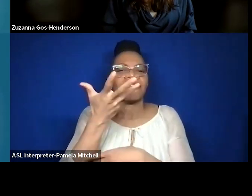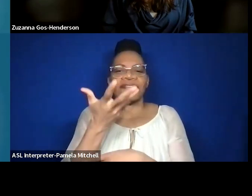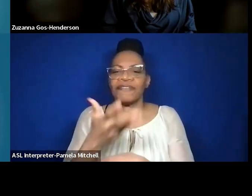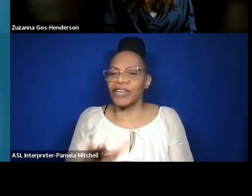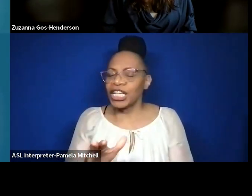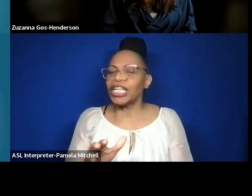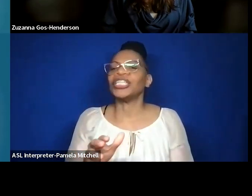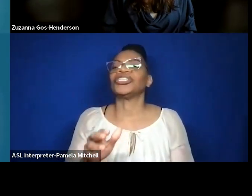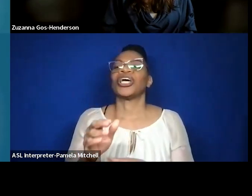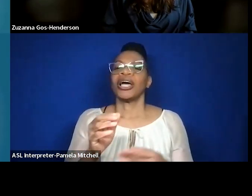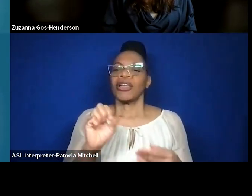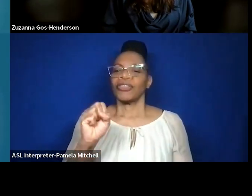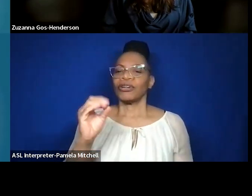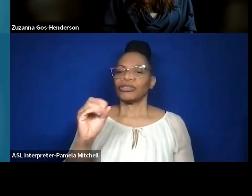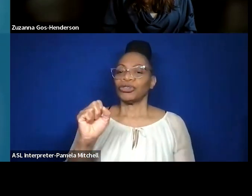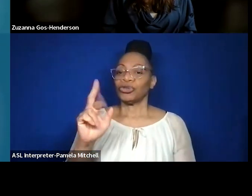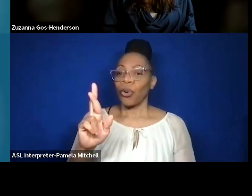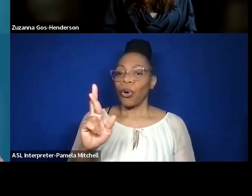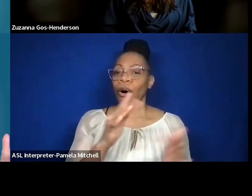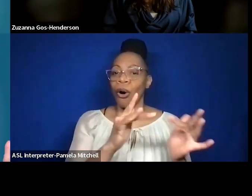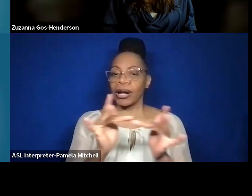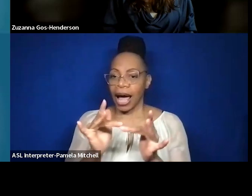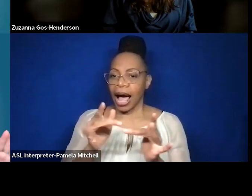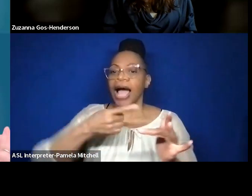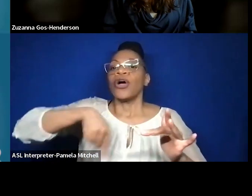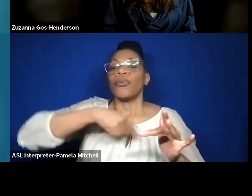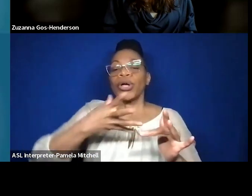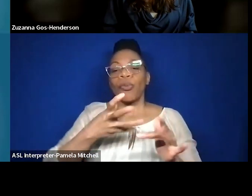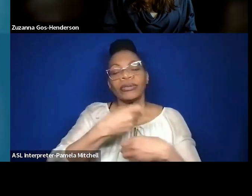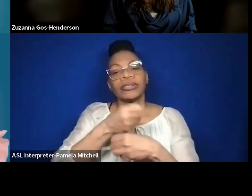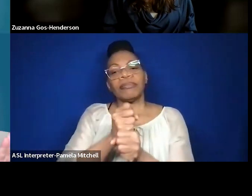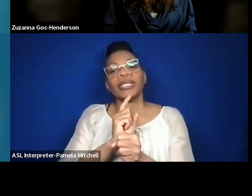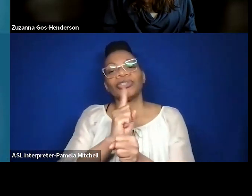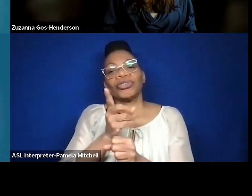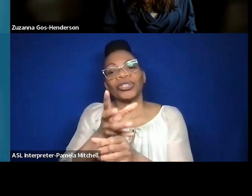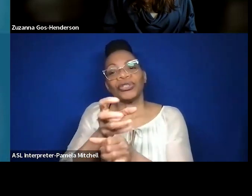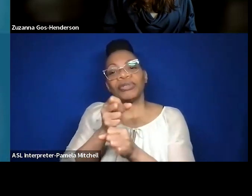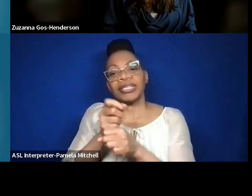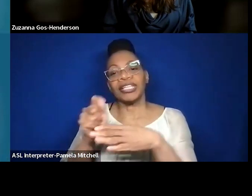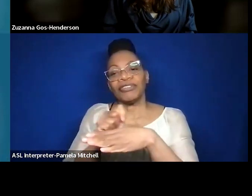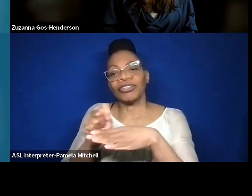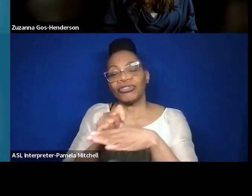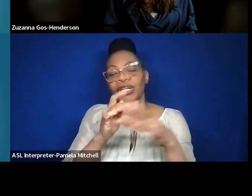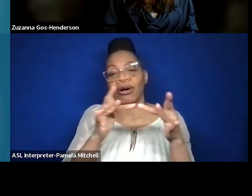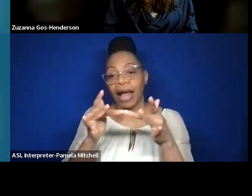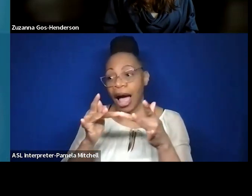Queremos asegurarnos de que hayas recibido tu formación en línea. Tal vez algunos de ustedes recibieron formación hace años. Pero les animamos,